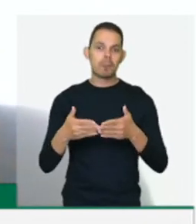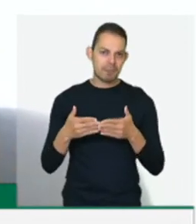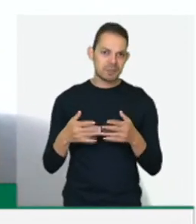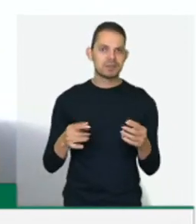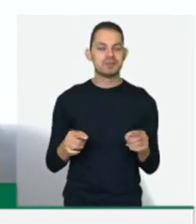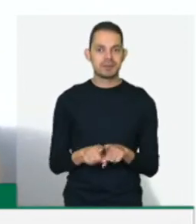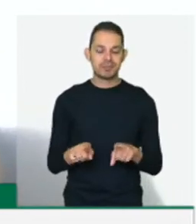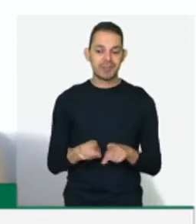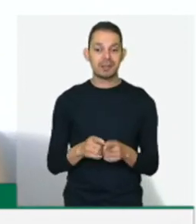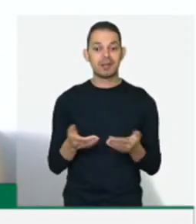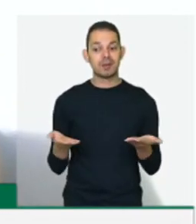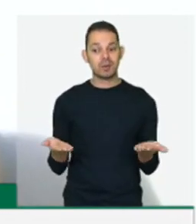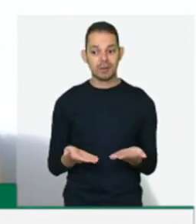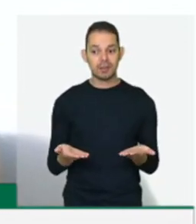PRECISO FAZER UMA DENÚNCIA E APELO, NESSE MOMENTO, NA